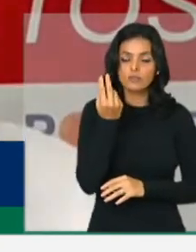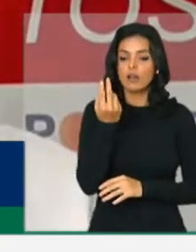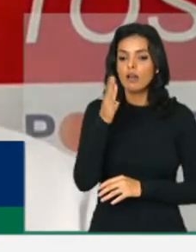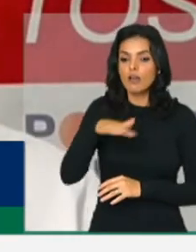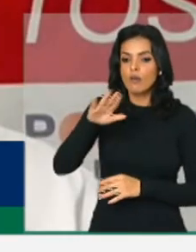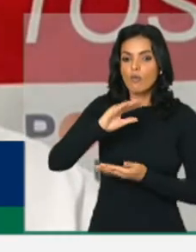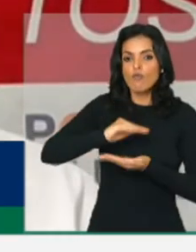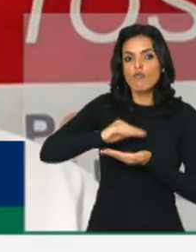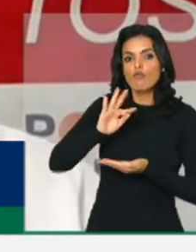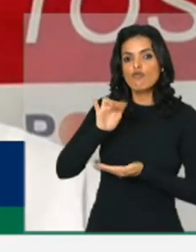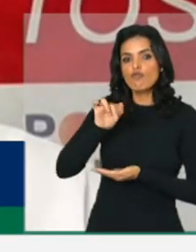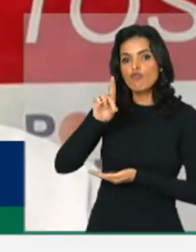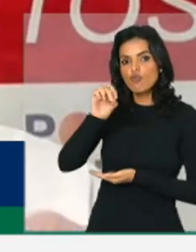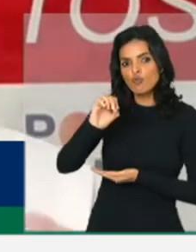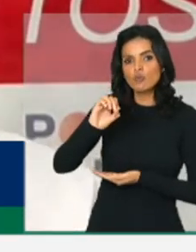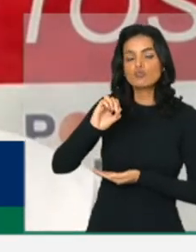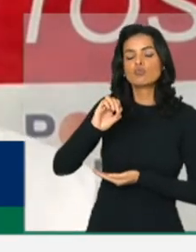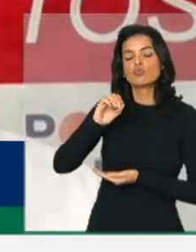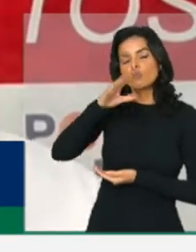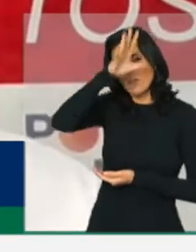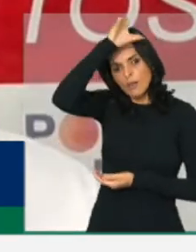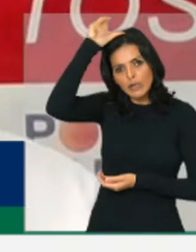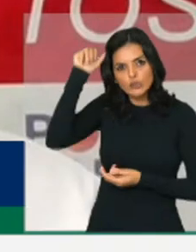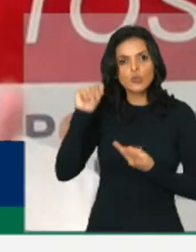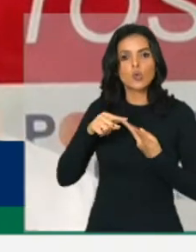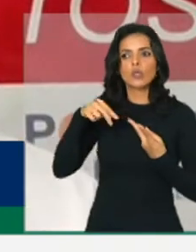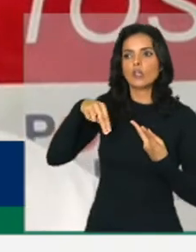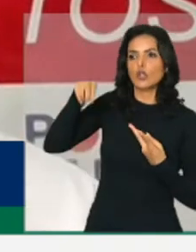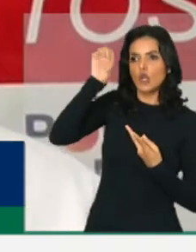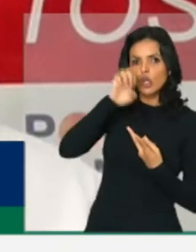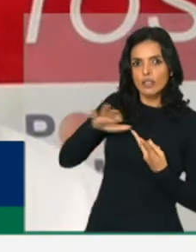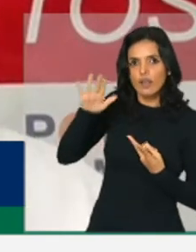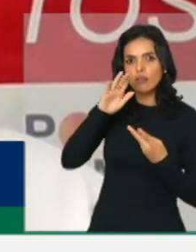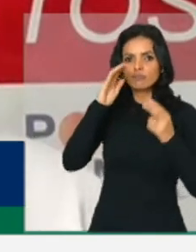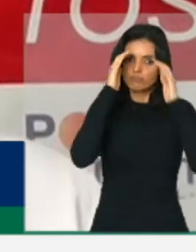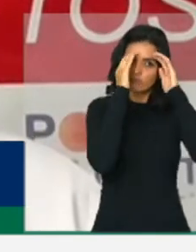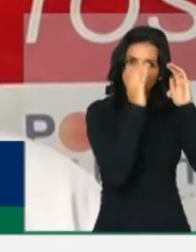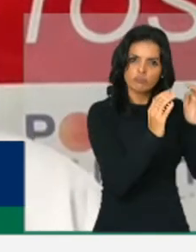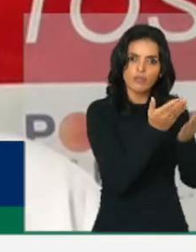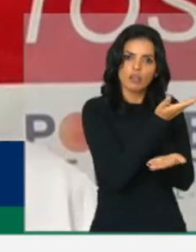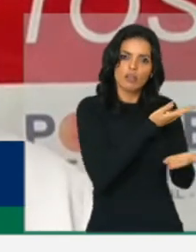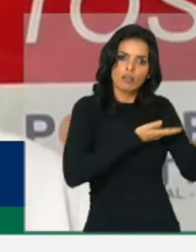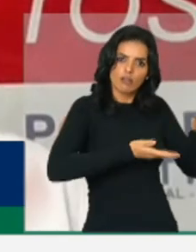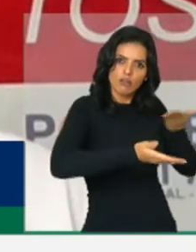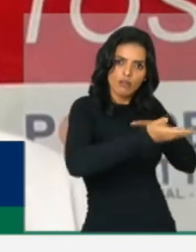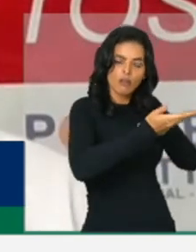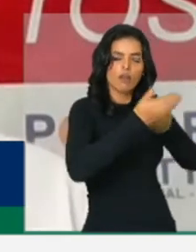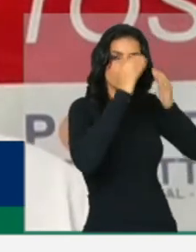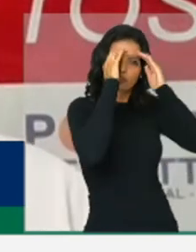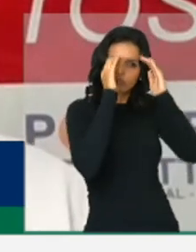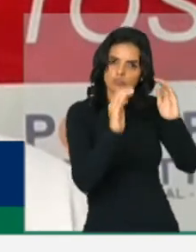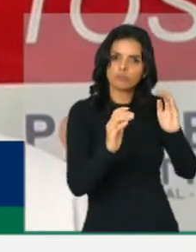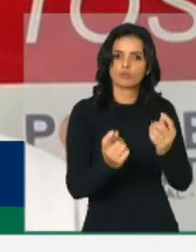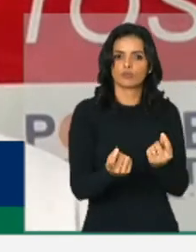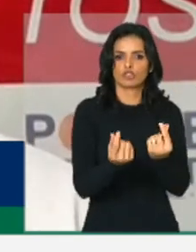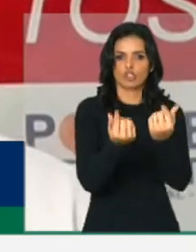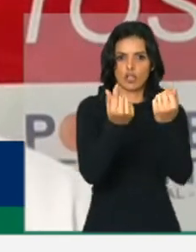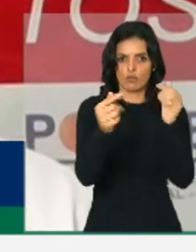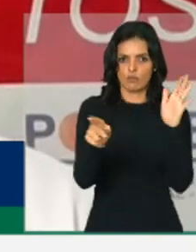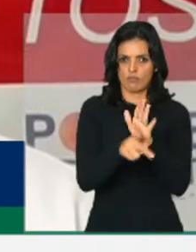REGISTREM OS SEUS VOTOS NO INFOLEG PARLAMENTAR, ESTÁ ABERTA A VOTAÇÃO. -- [DEPUTADO]: PSB É NÃO, SENHOR PRESIDENTE. JÁ TINHA DITO. [DEPUTADO]: SENHOR PRESIDENTE, MDB É NÃO.